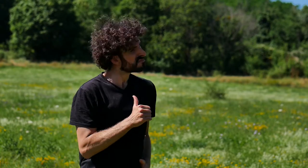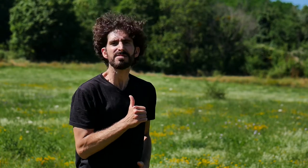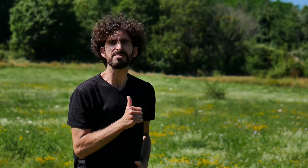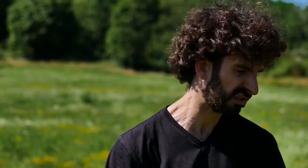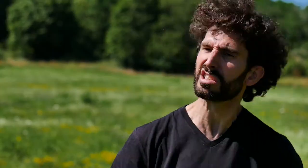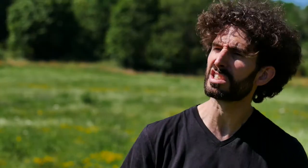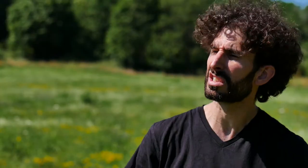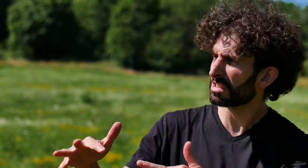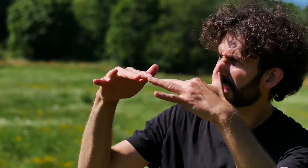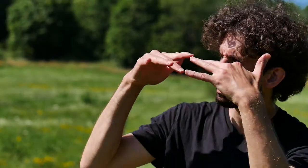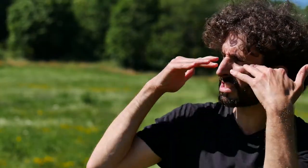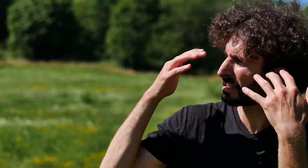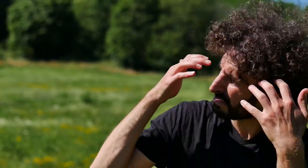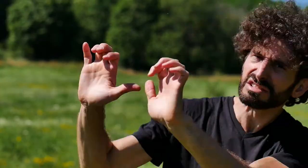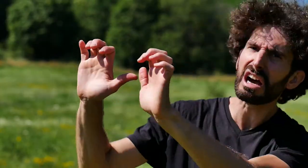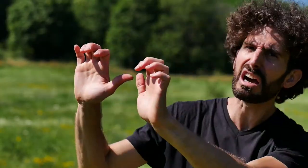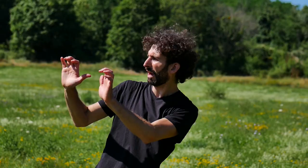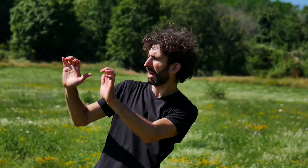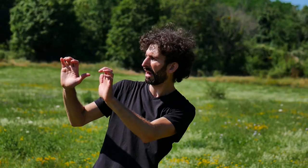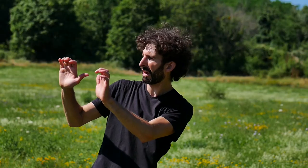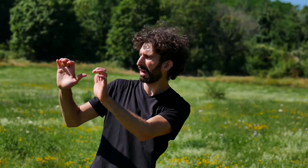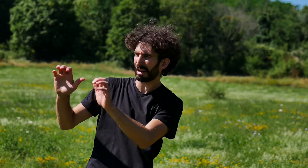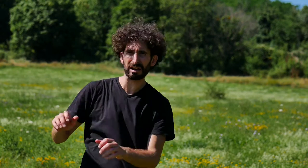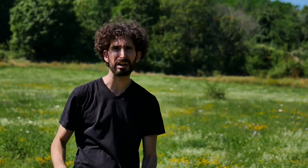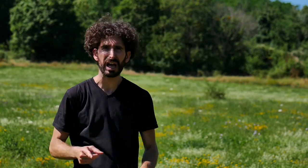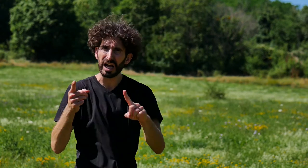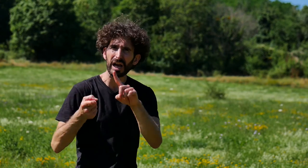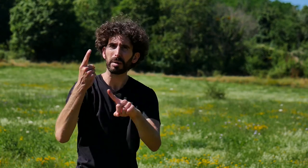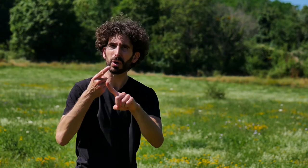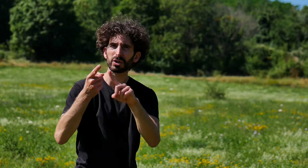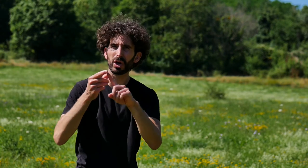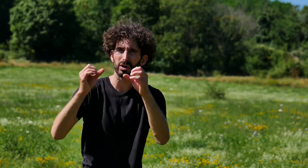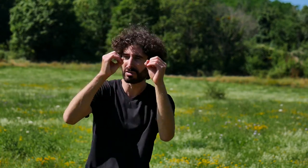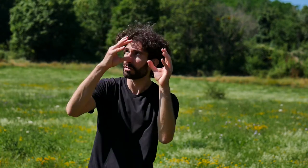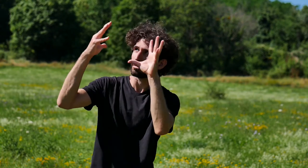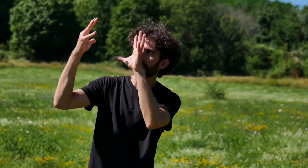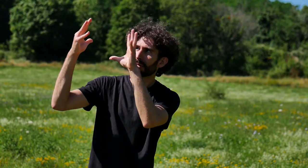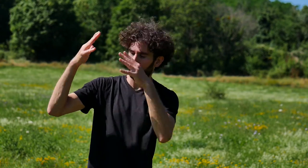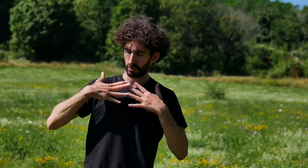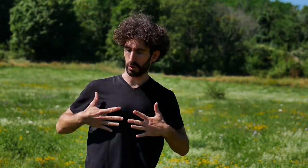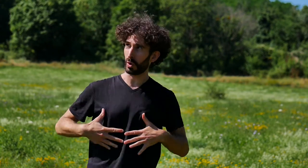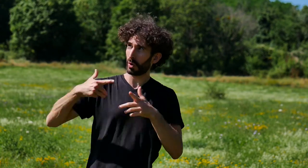Argh, repoussons ces influences ! C'est important que notre représentation et notre corps